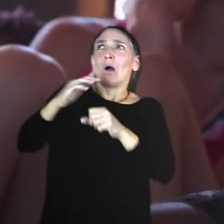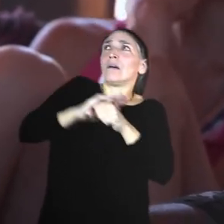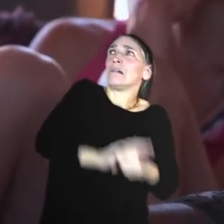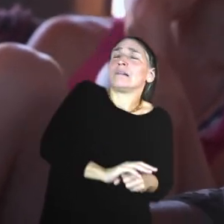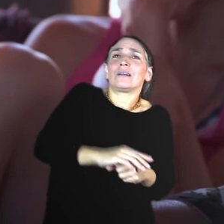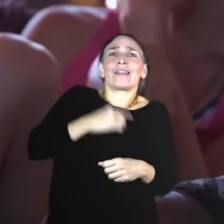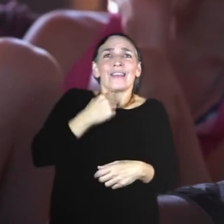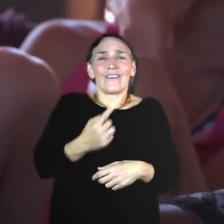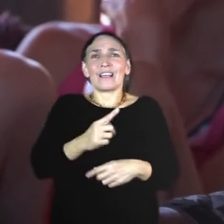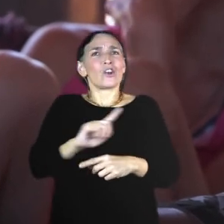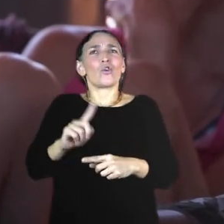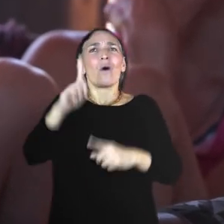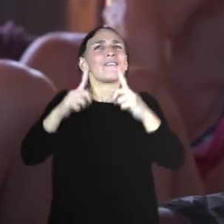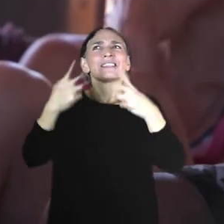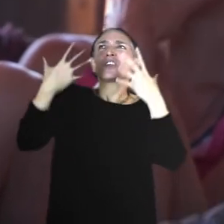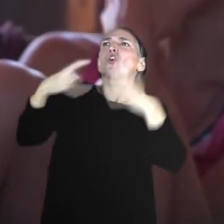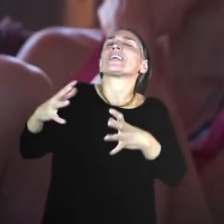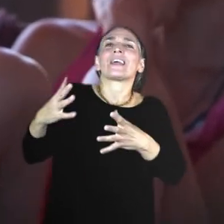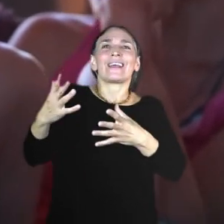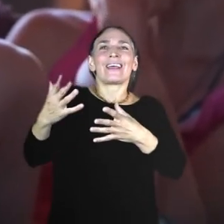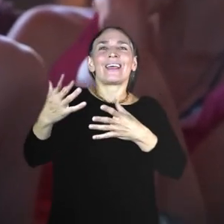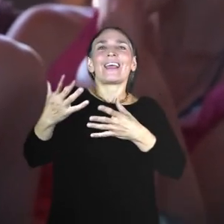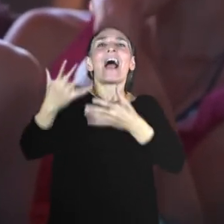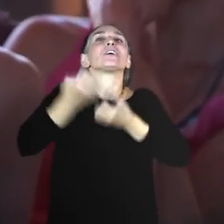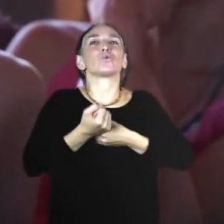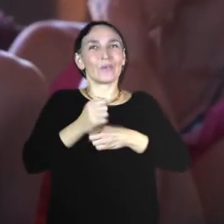Porque muchas veces no quiere que la ayudes con la situación,